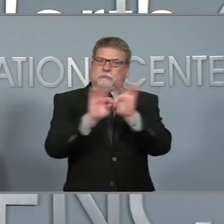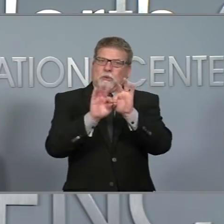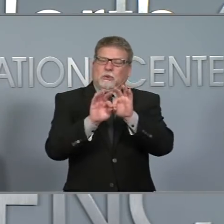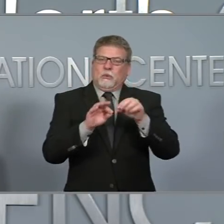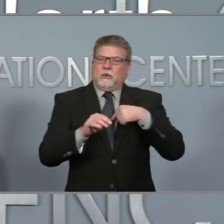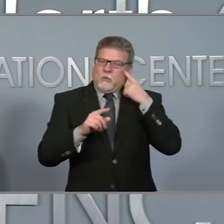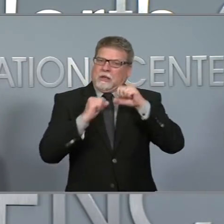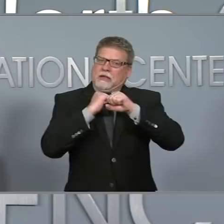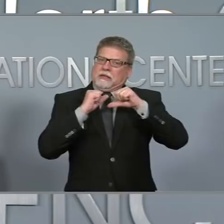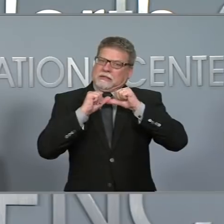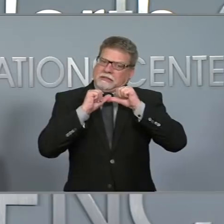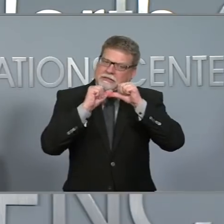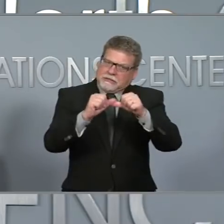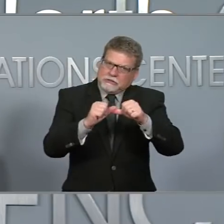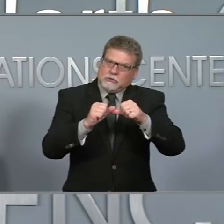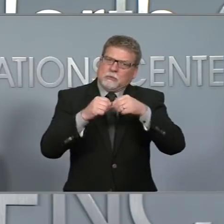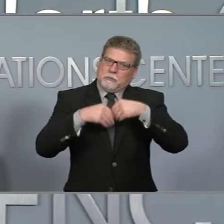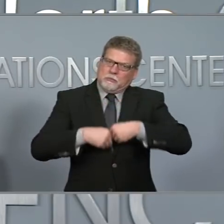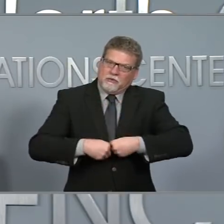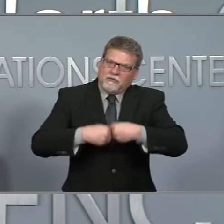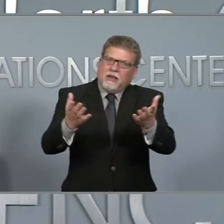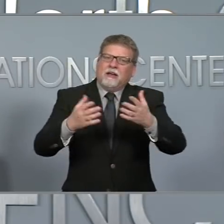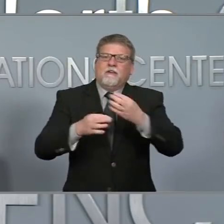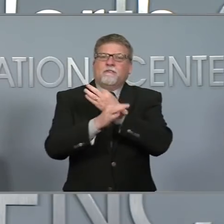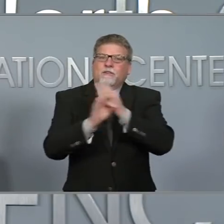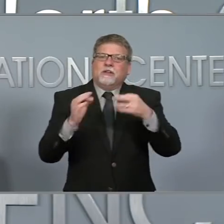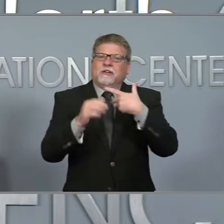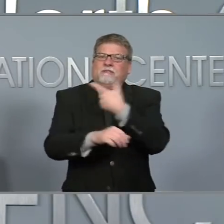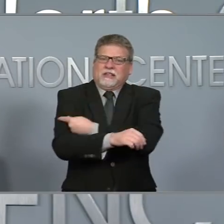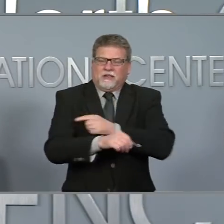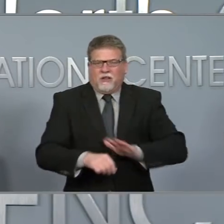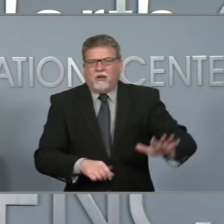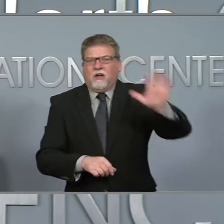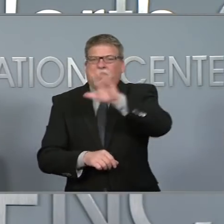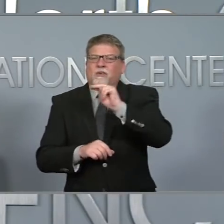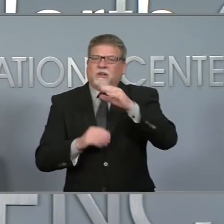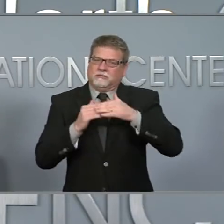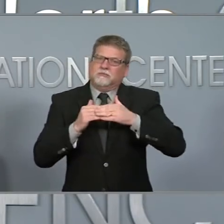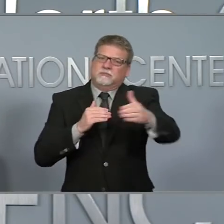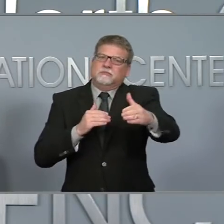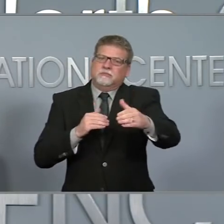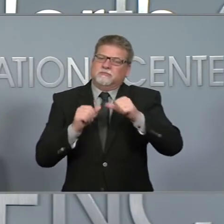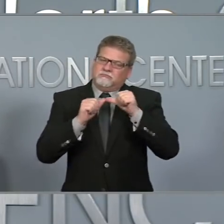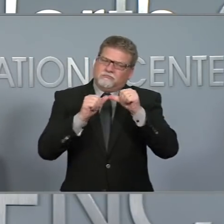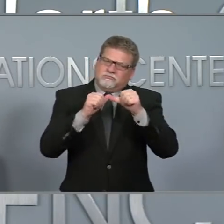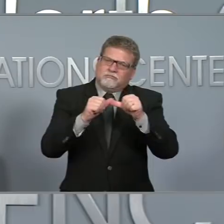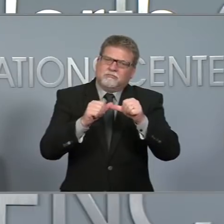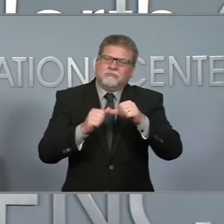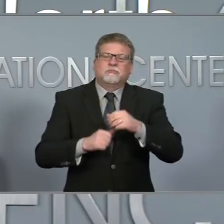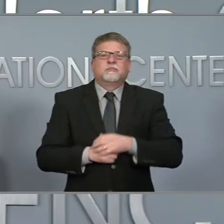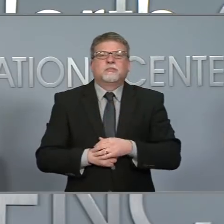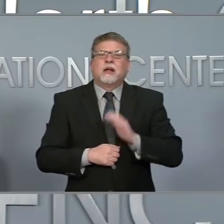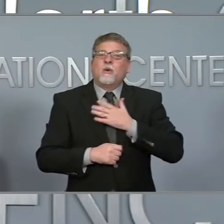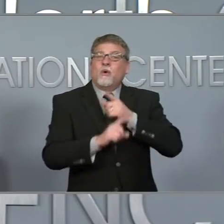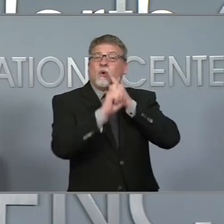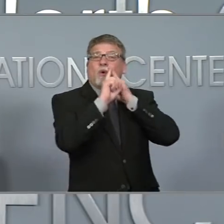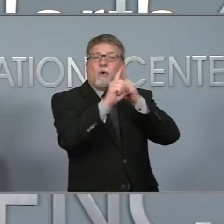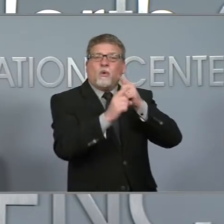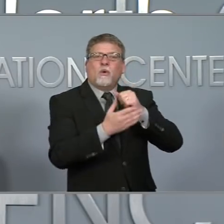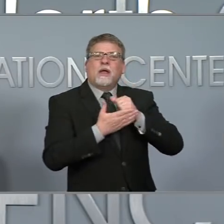aumentamos el pedido de